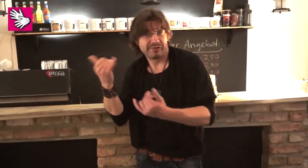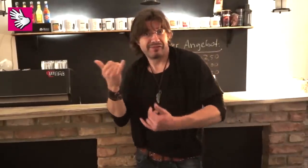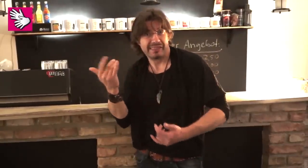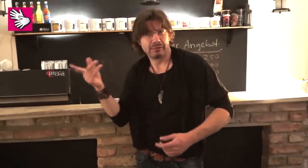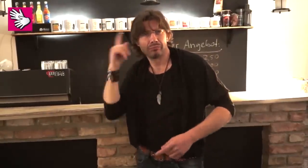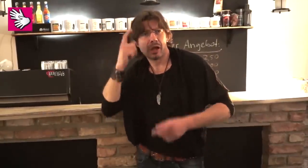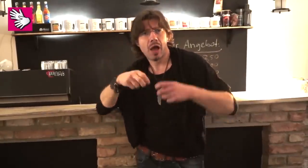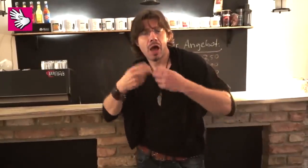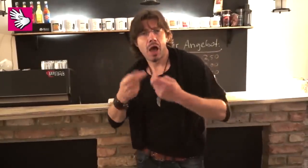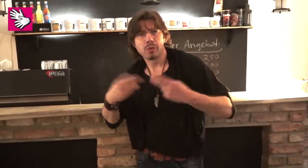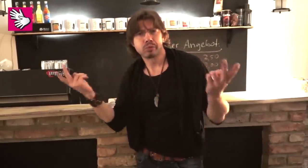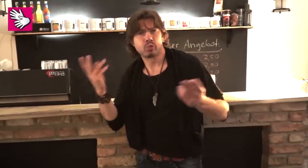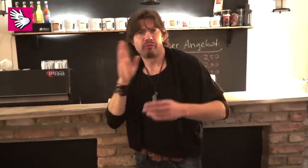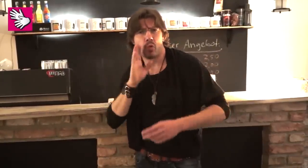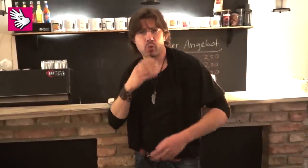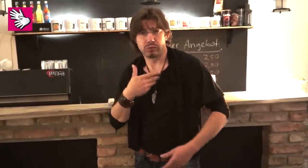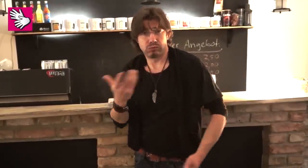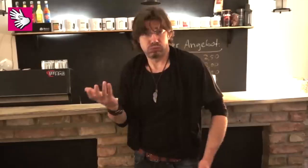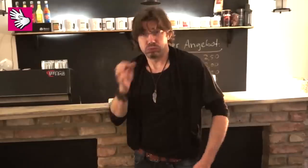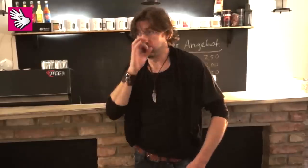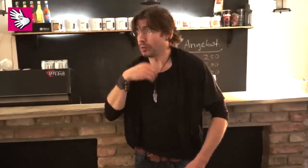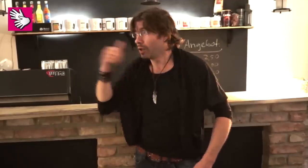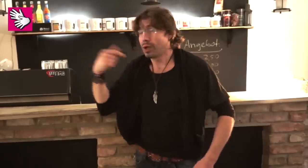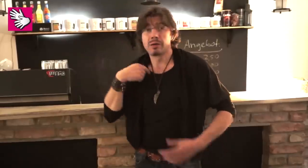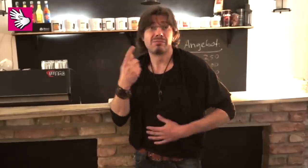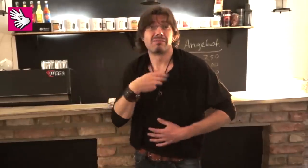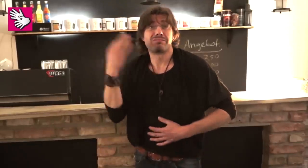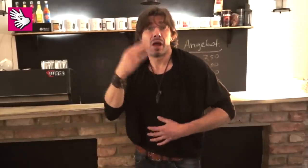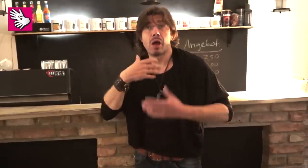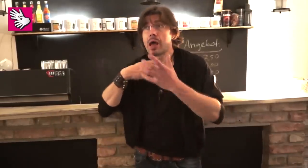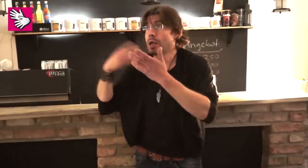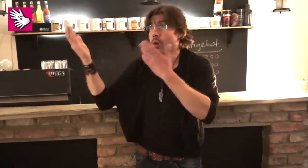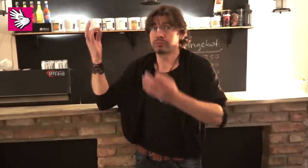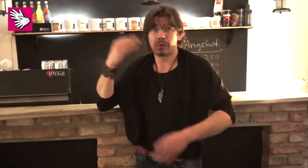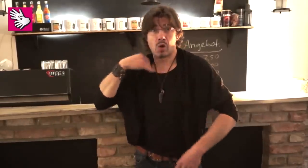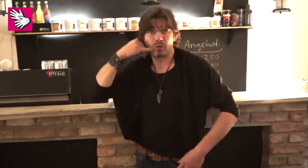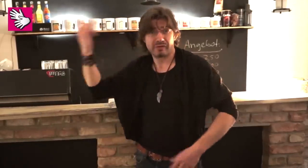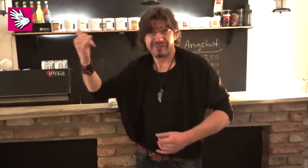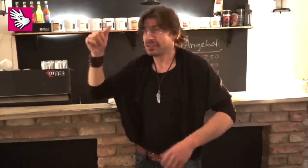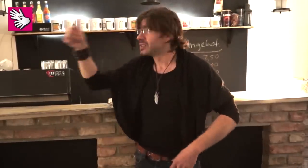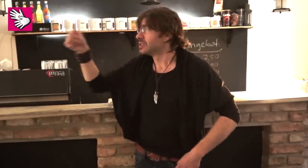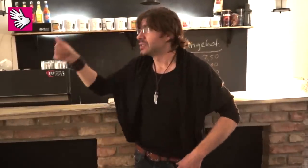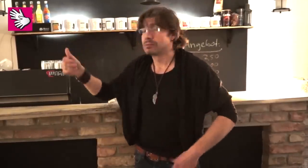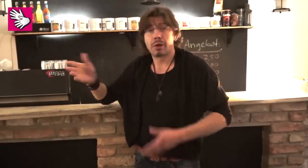Vielleicht hatte er auch Angst vor einem Überfall oder so. Ich bin dann auf die Straße und habe versucht,